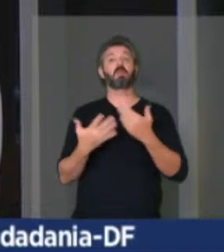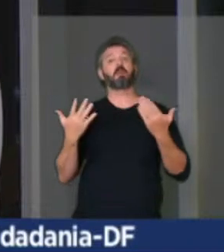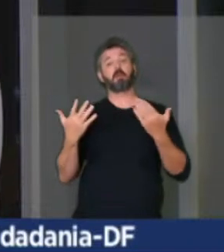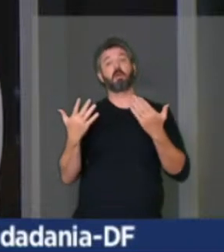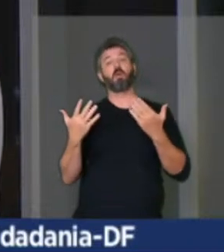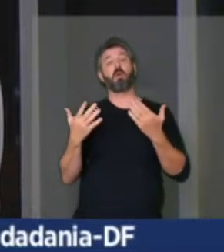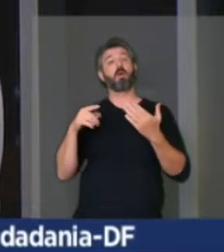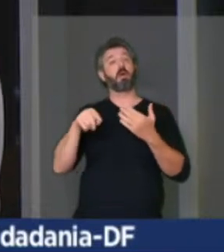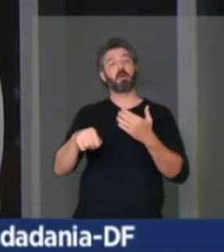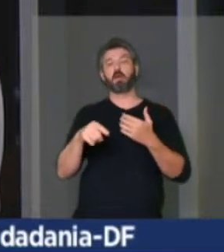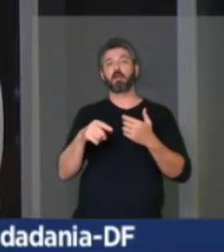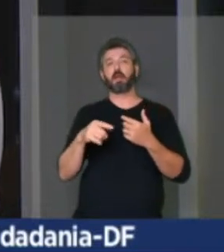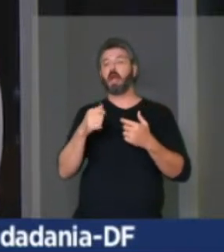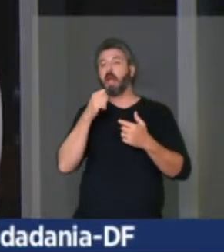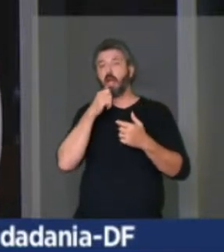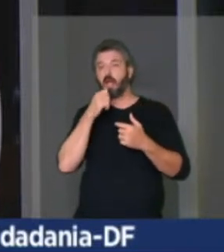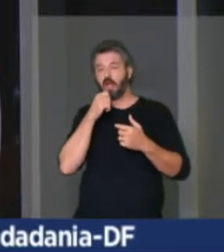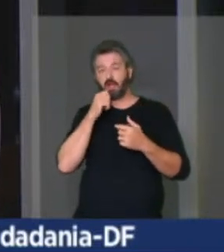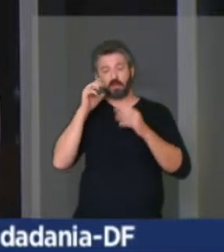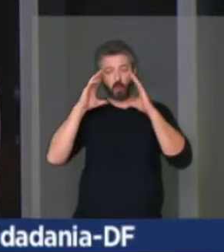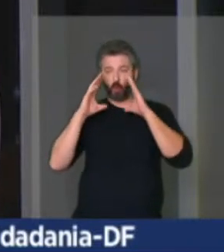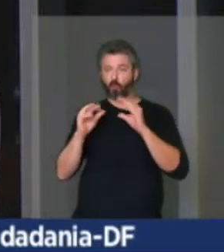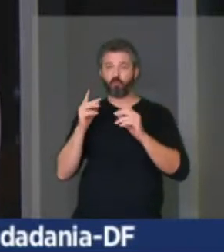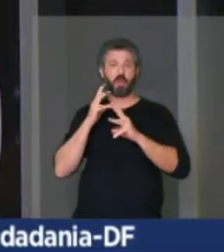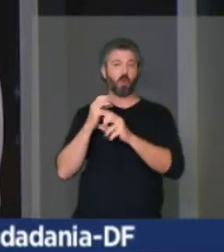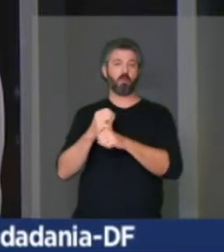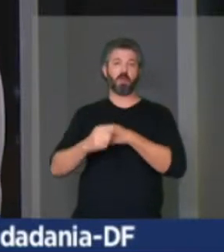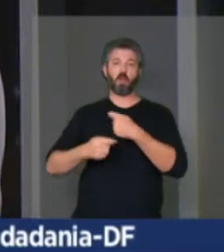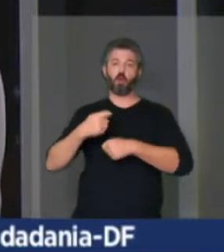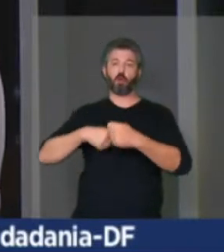CRESCIMENTO. ASSUMIR COMPLETAMENTE O AFASTAMENTO, AFASTAMENTO LONGO DA EMPREGADA